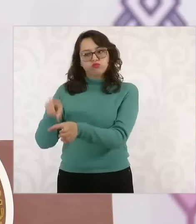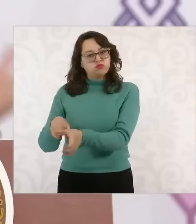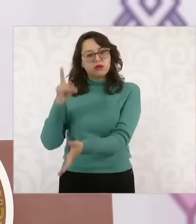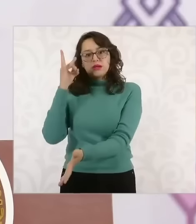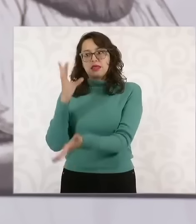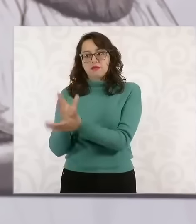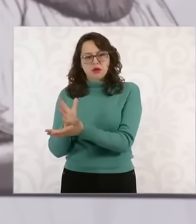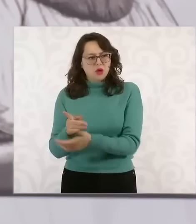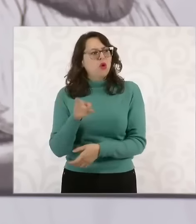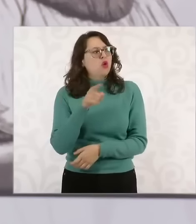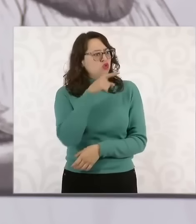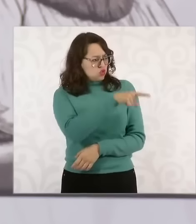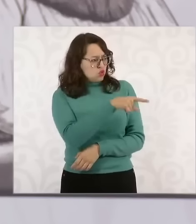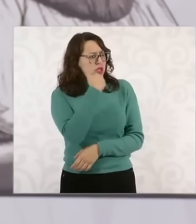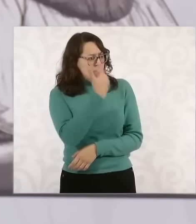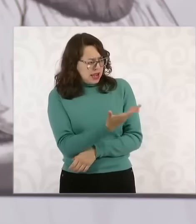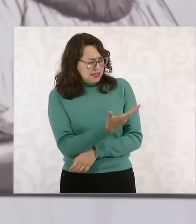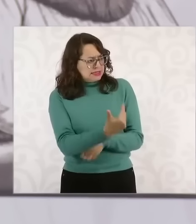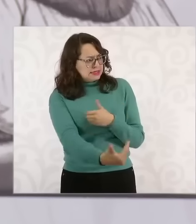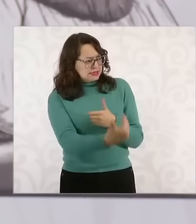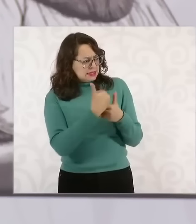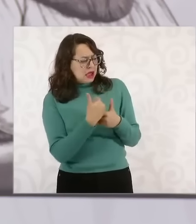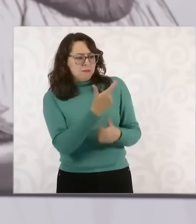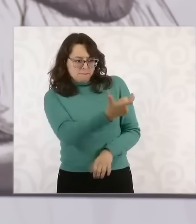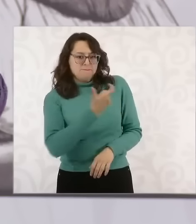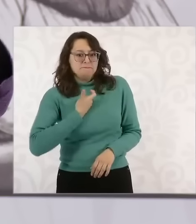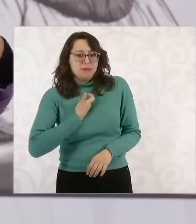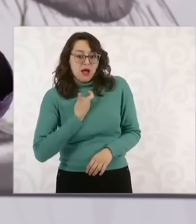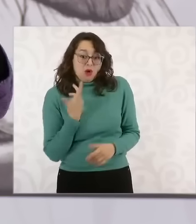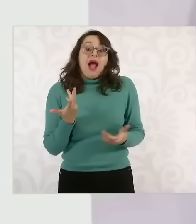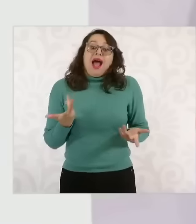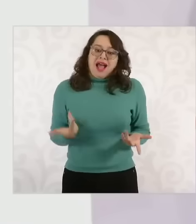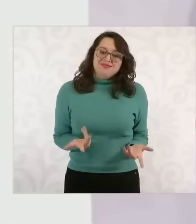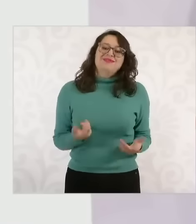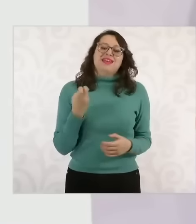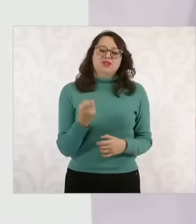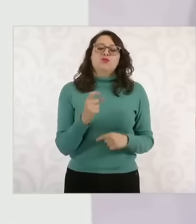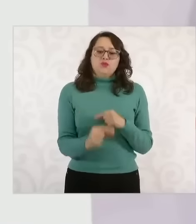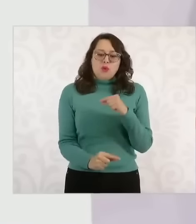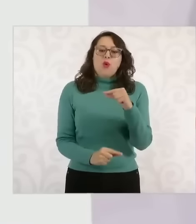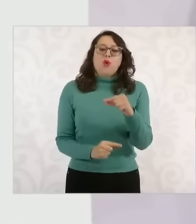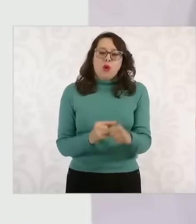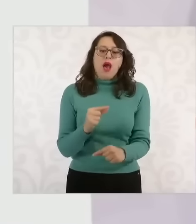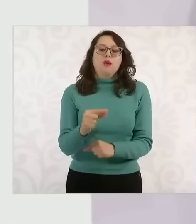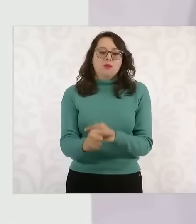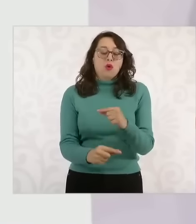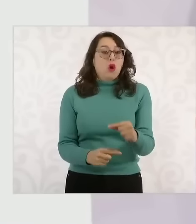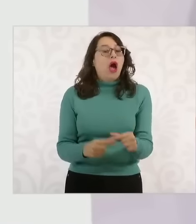pagas el servicio. Claro que todo esto pues tiene que irse desarrollando poco a poco. Primer paso,